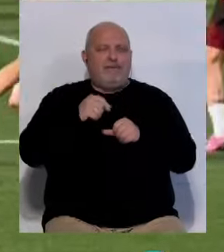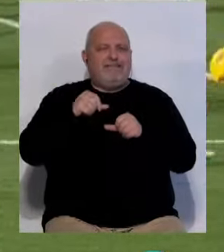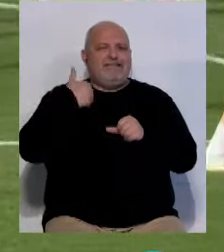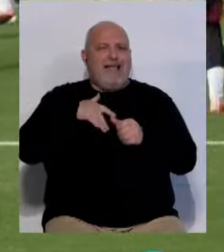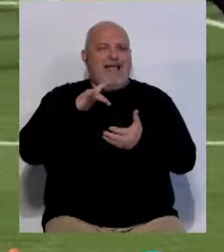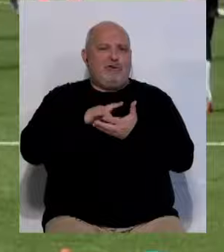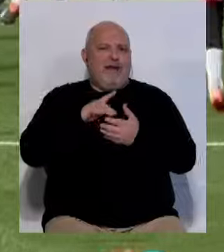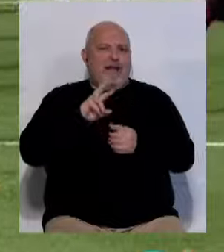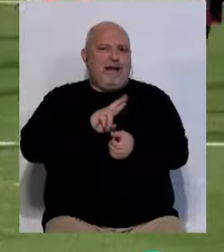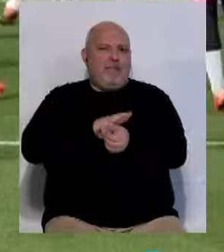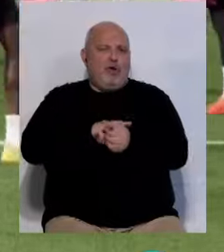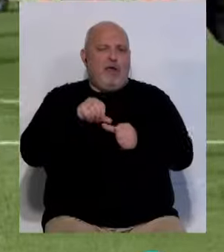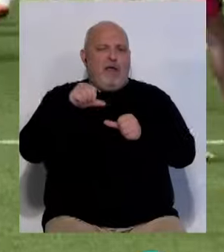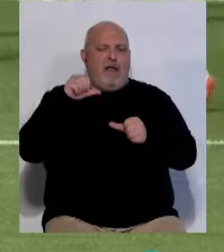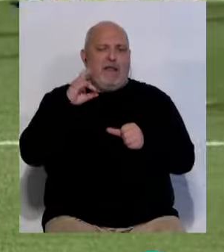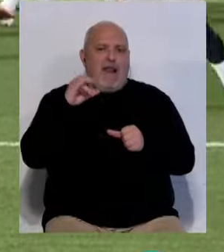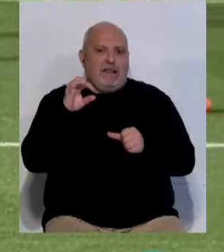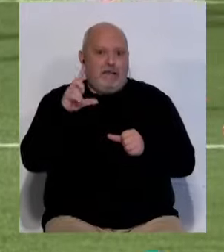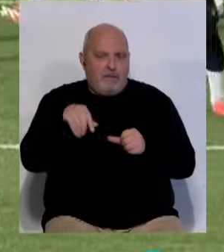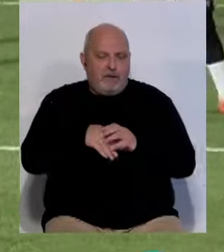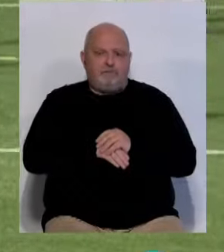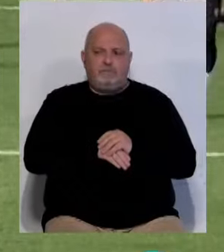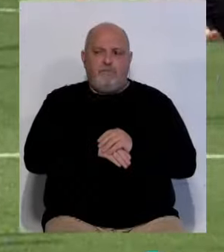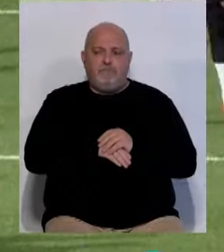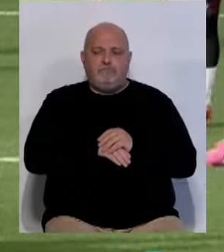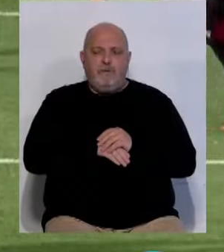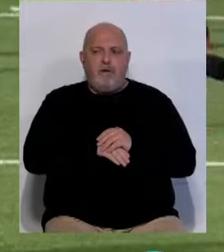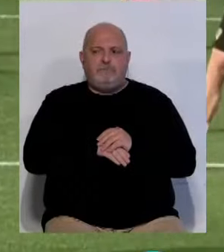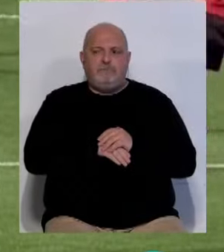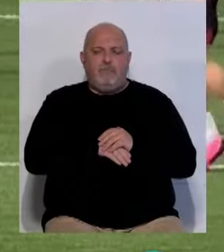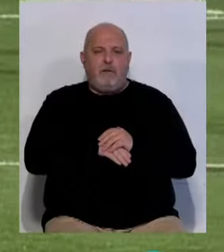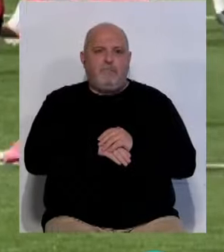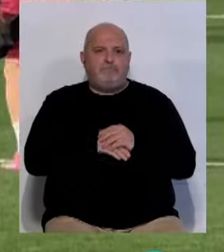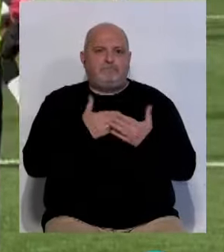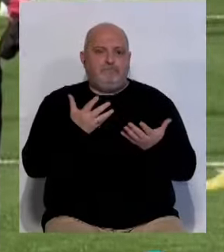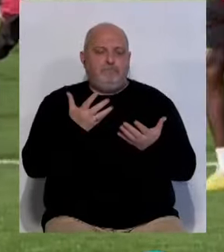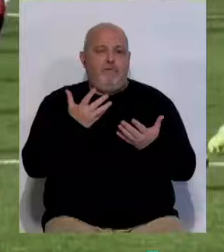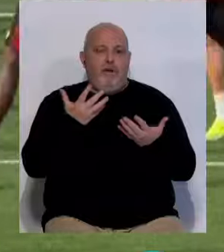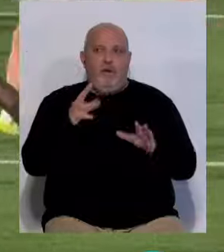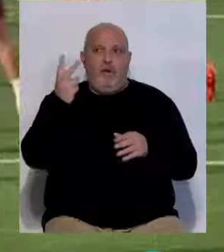rendimiento de Escalante no fue un fichaje de de invierno eh sin embargo nos vienen dos futbolistas